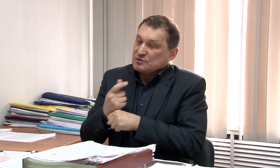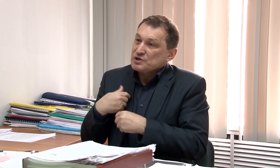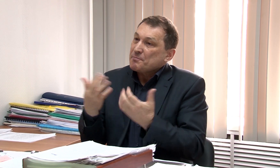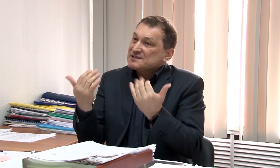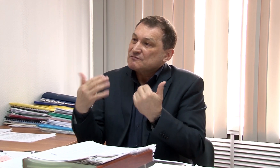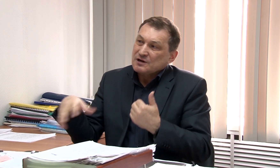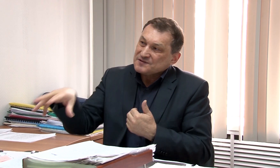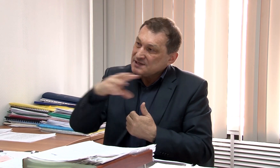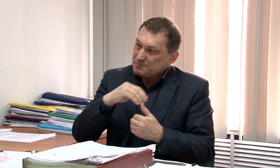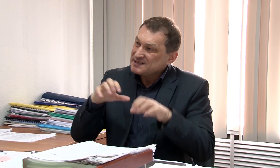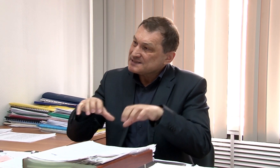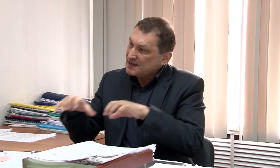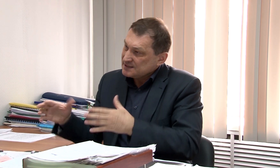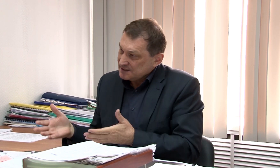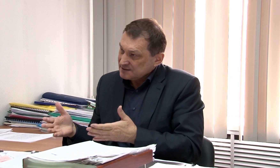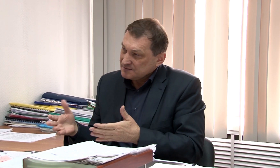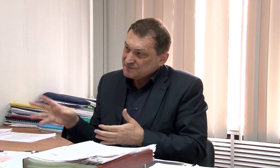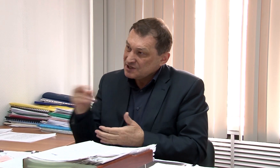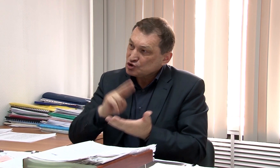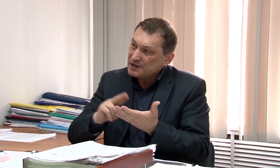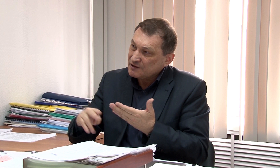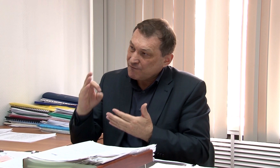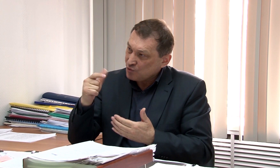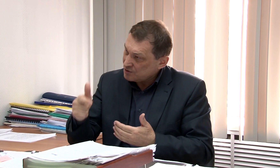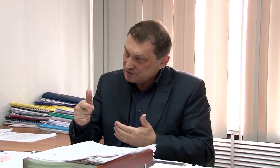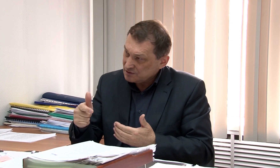Поэтому я призываю всех председателей, всех членов ВОГ